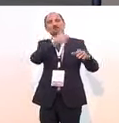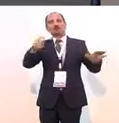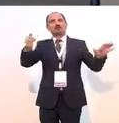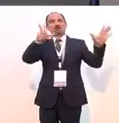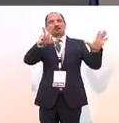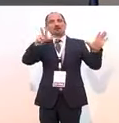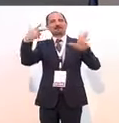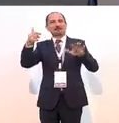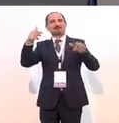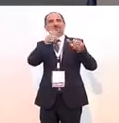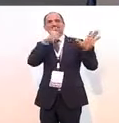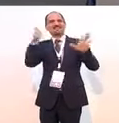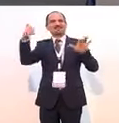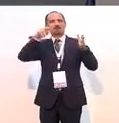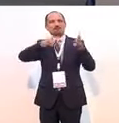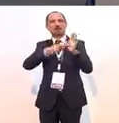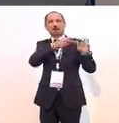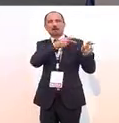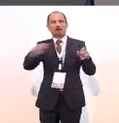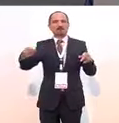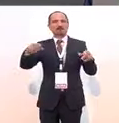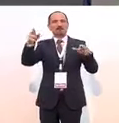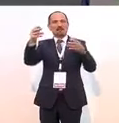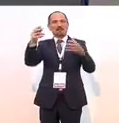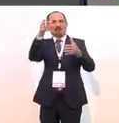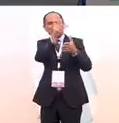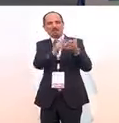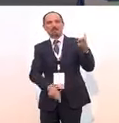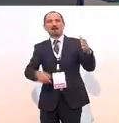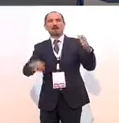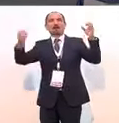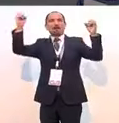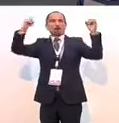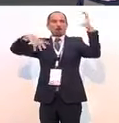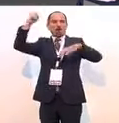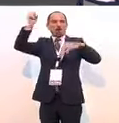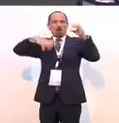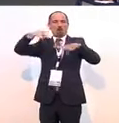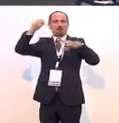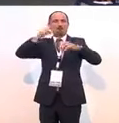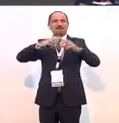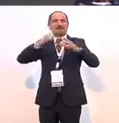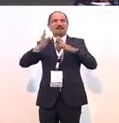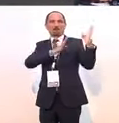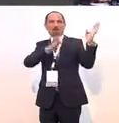mezzo di fatturato, resistendo alle bombe della ‘ndrangheta e avendo il coraggio di